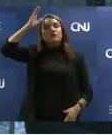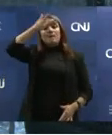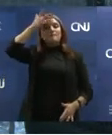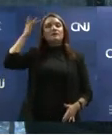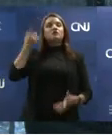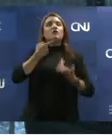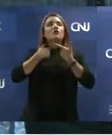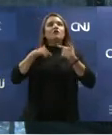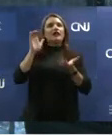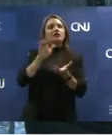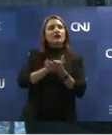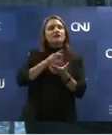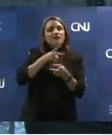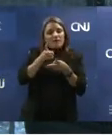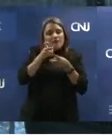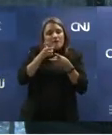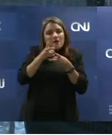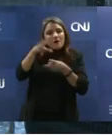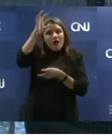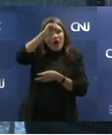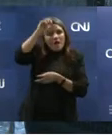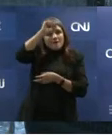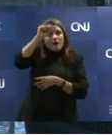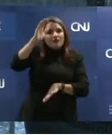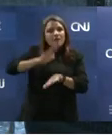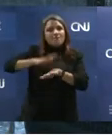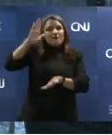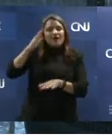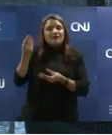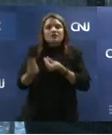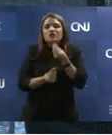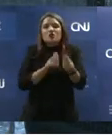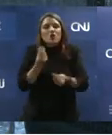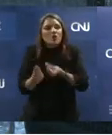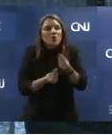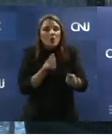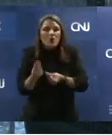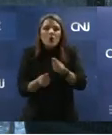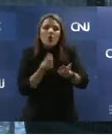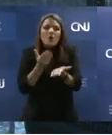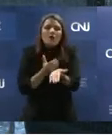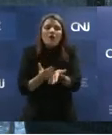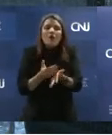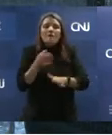a fim de auxiliá las na realização desse projeto de vida. Tão importante.